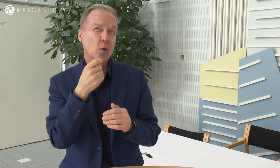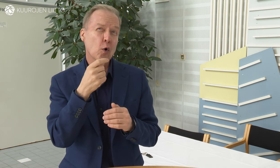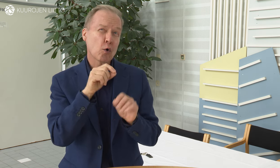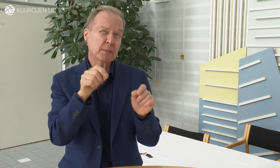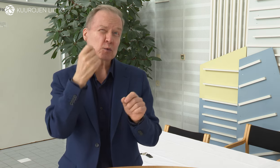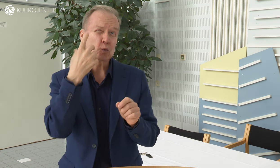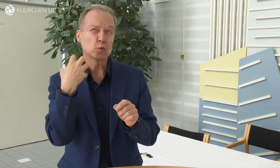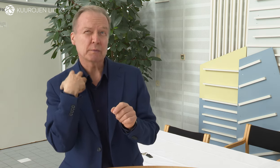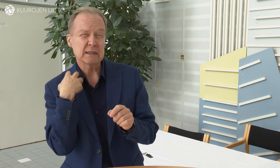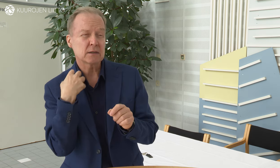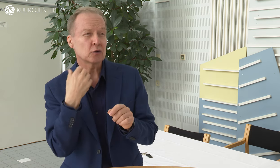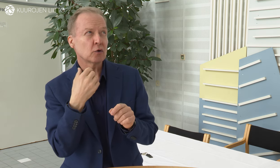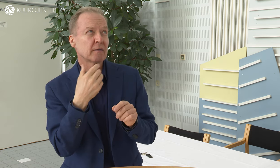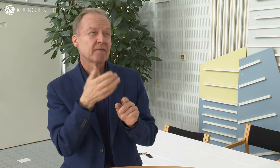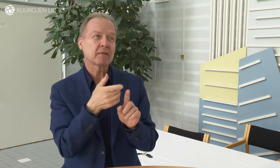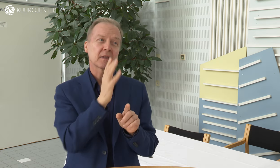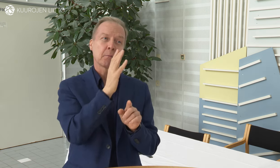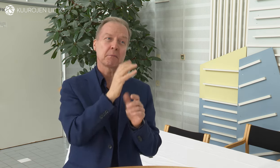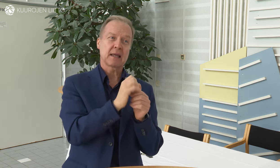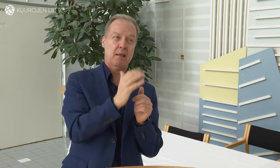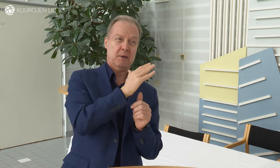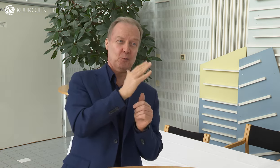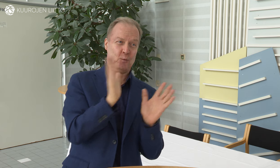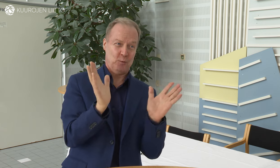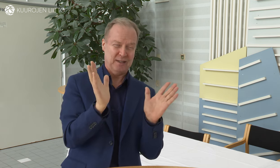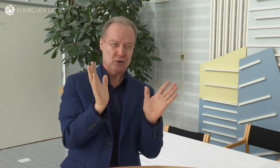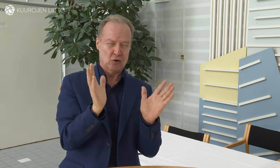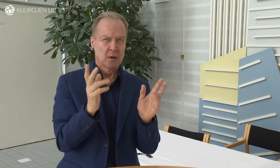Ja OKM:n avustuspäätös tulee vasta tammi-helmikuun aikana.